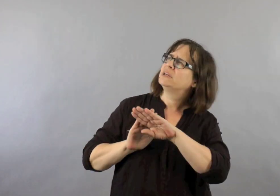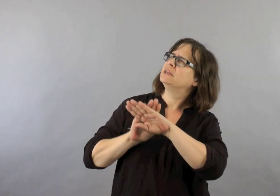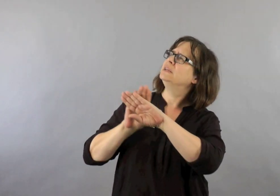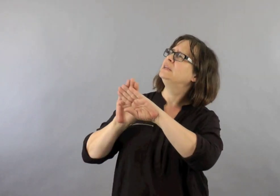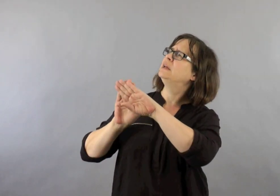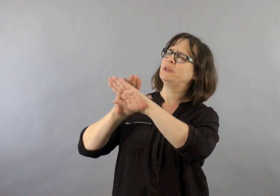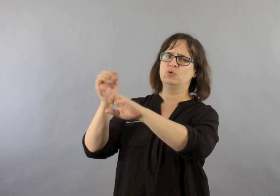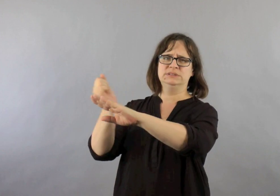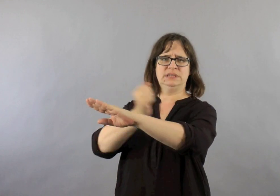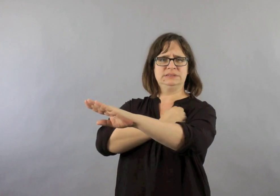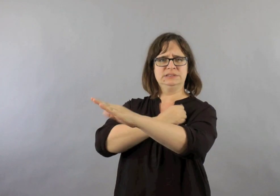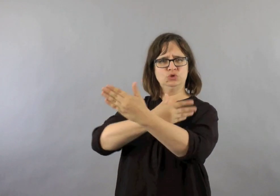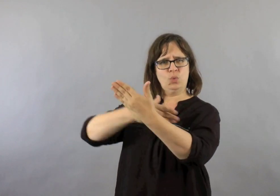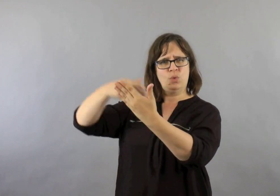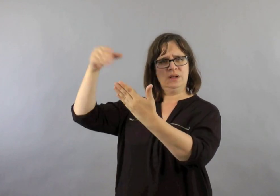und vergib uns unsere Schuld